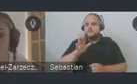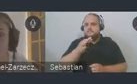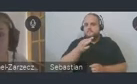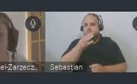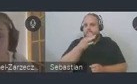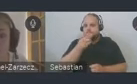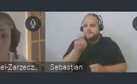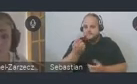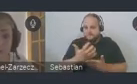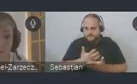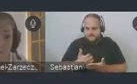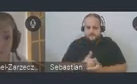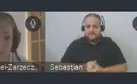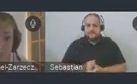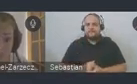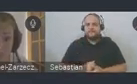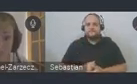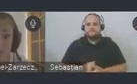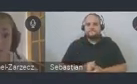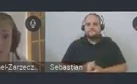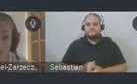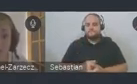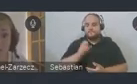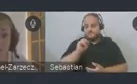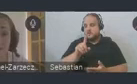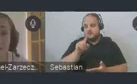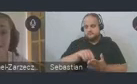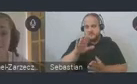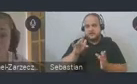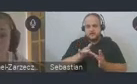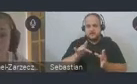Znowu wasze odpowiedzi są bardzo celne. Badania pokazują nam,